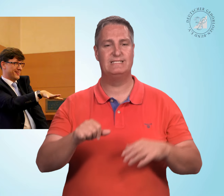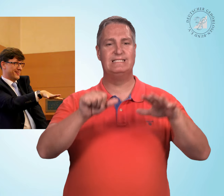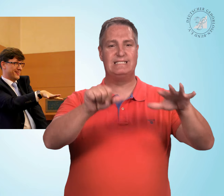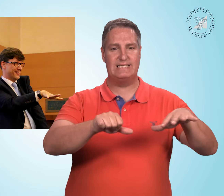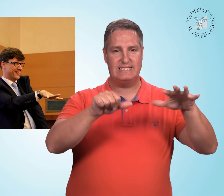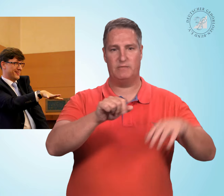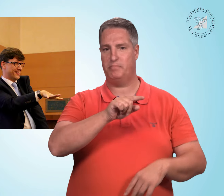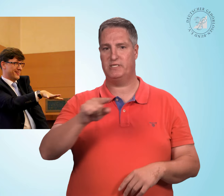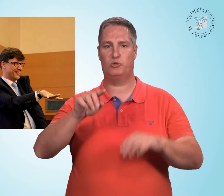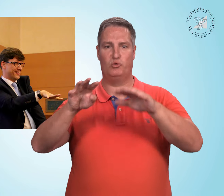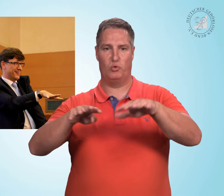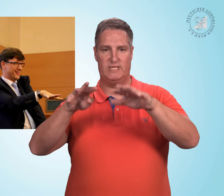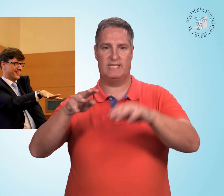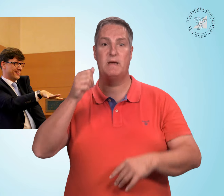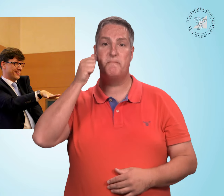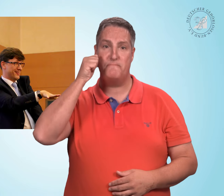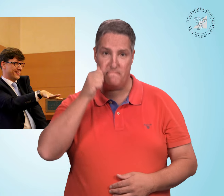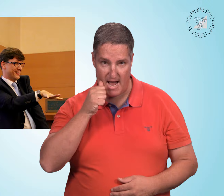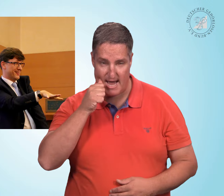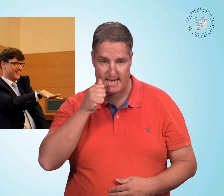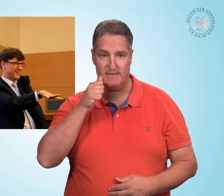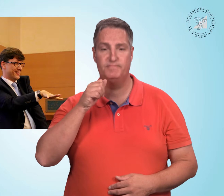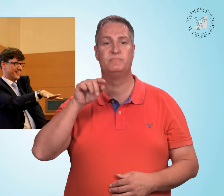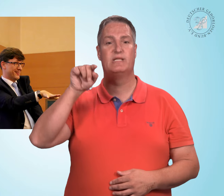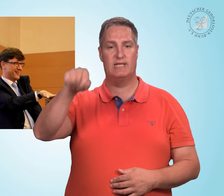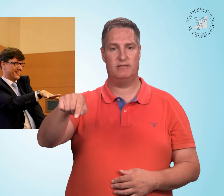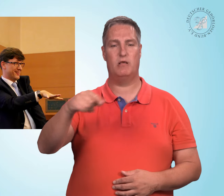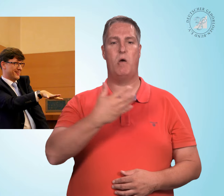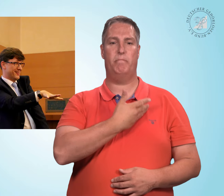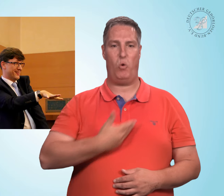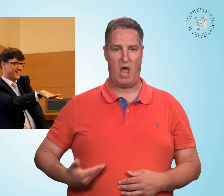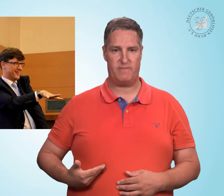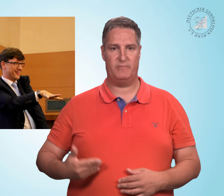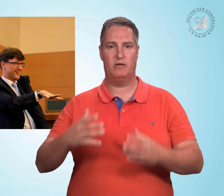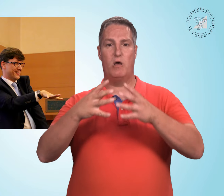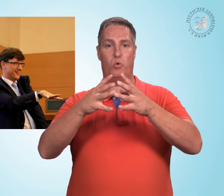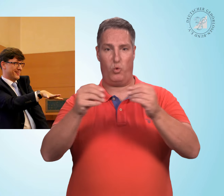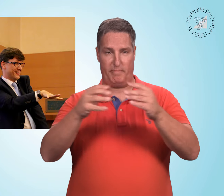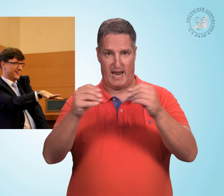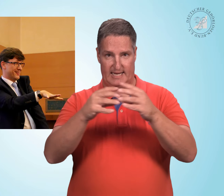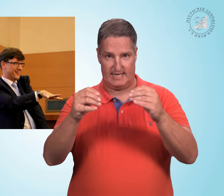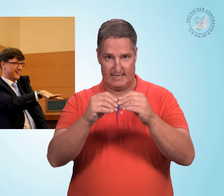vom 16. bis 19. Mai 2019 in Bukarest (Rumänien).